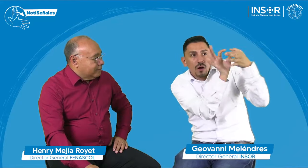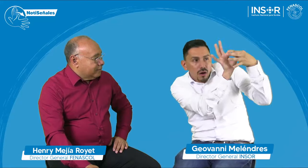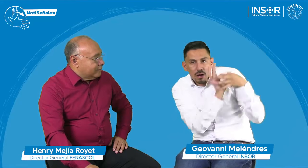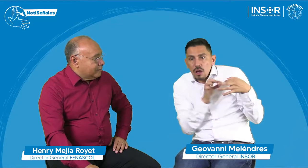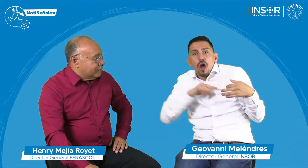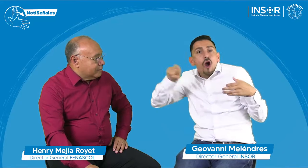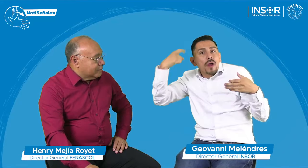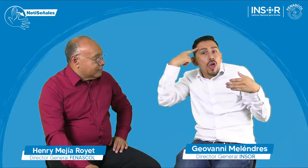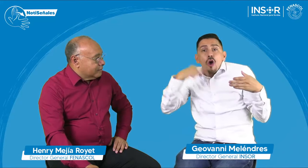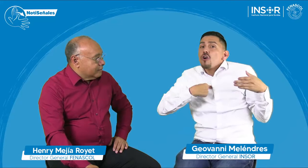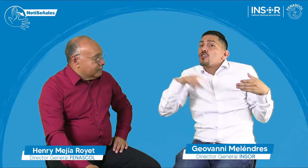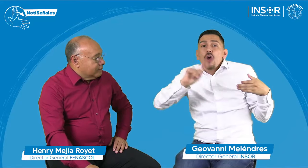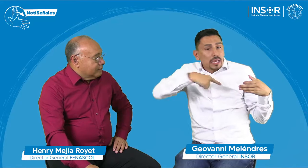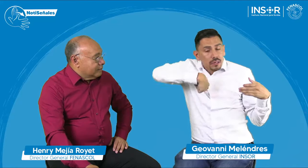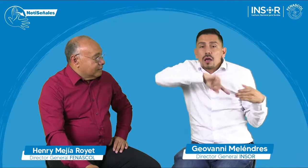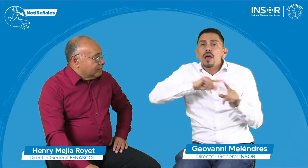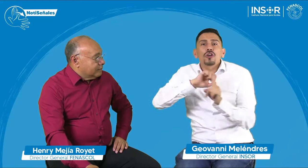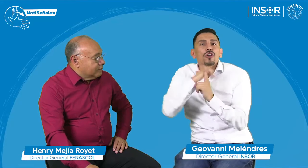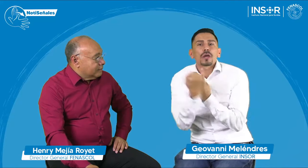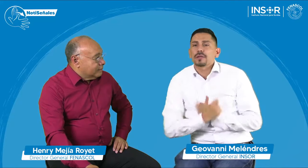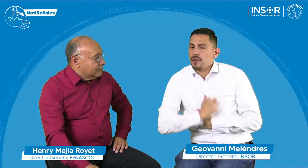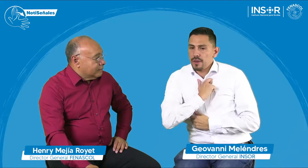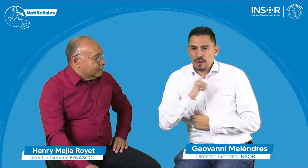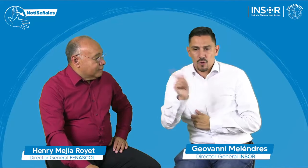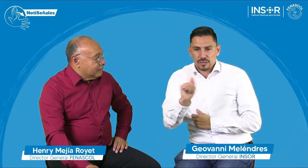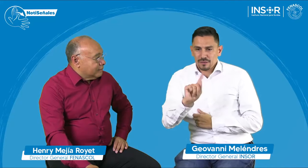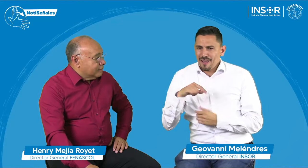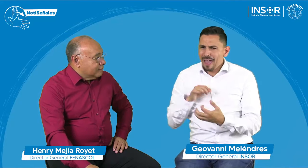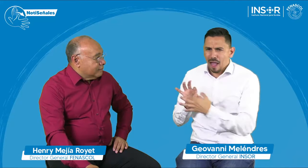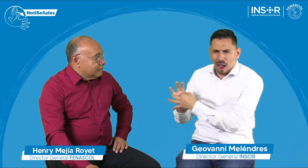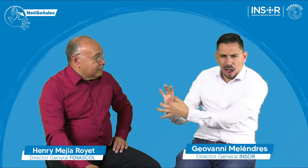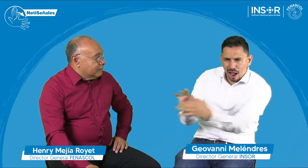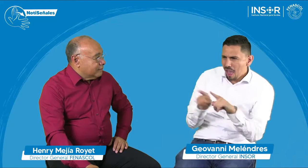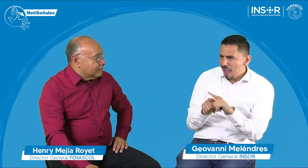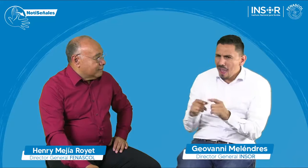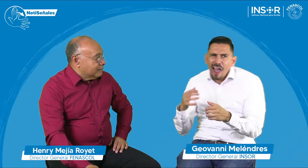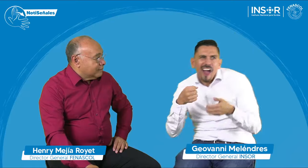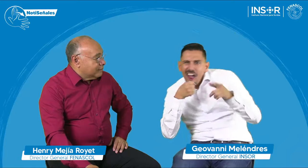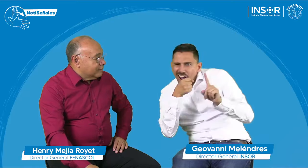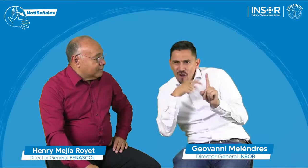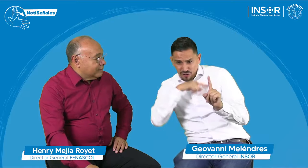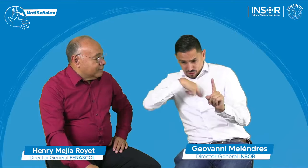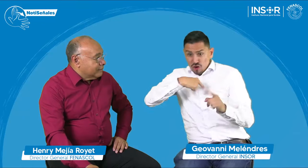ministerio de educación. lo que